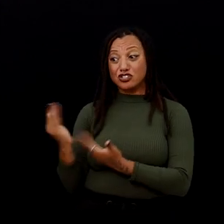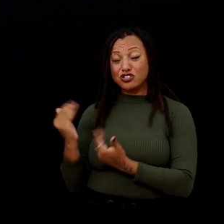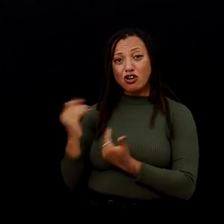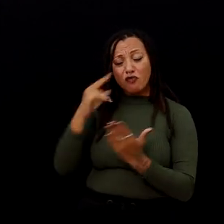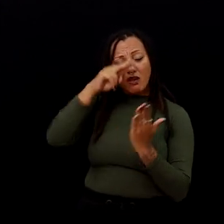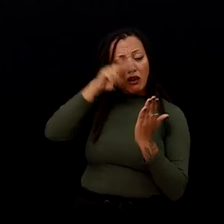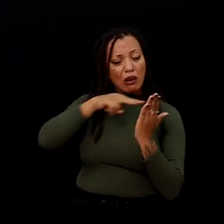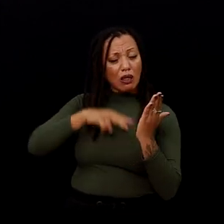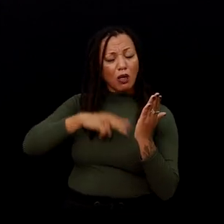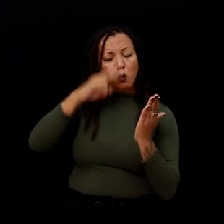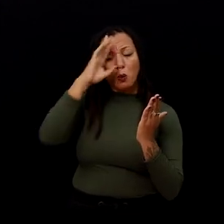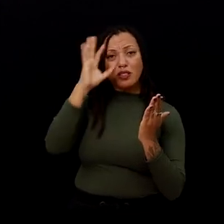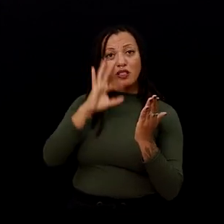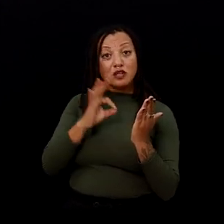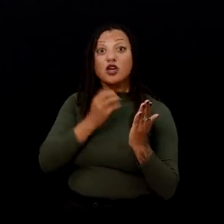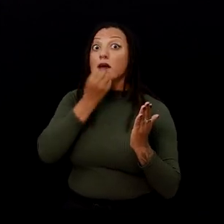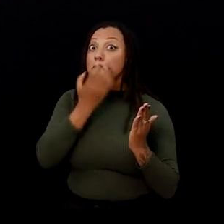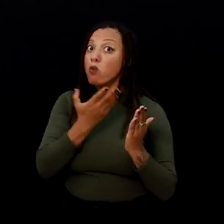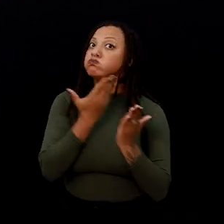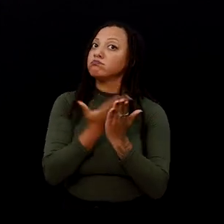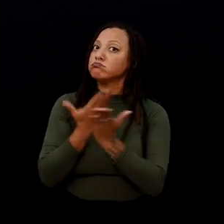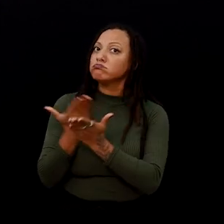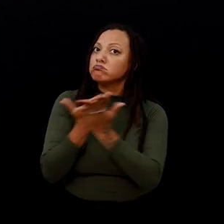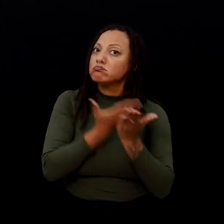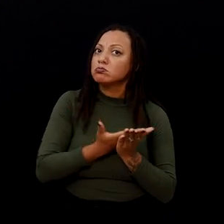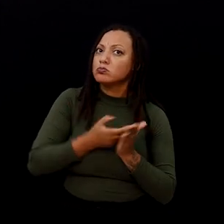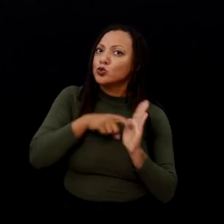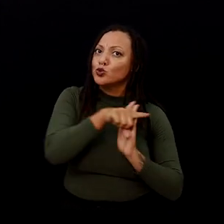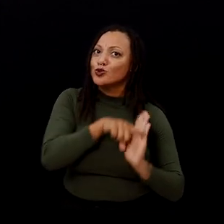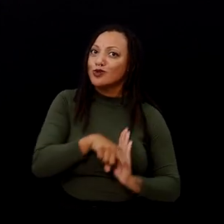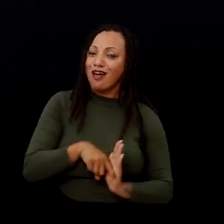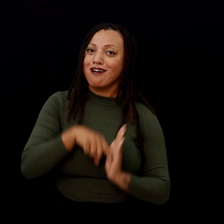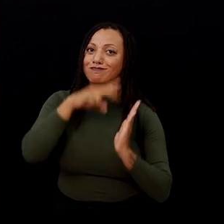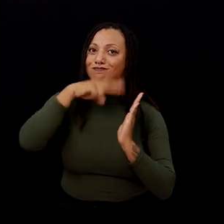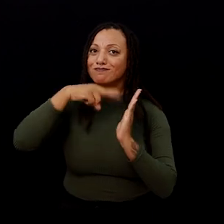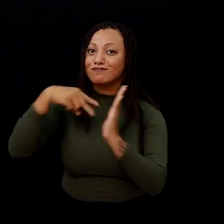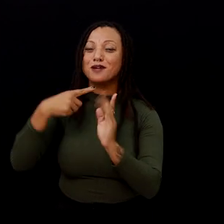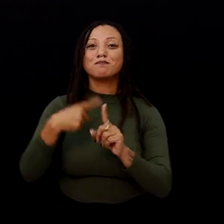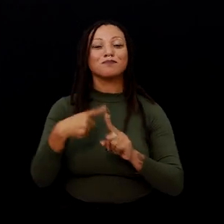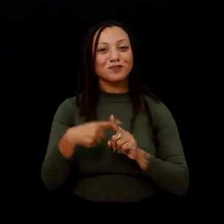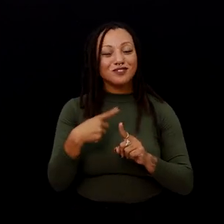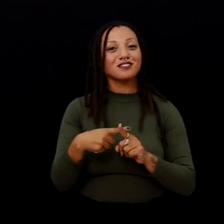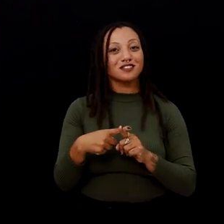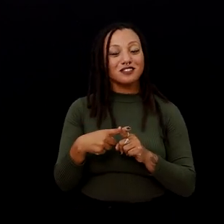e mesmo jovem, mesmo você não entendendo muito é bom você ler e pegar para estudar